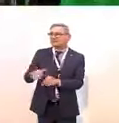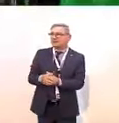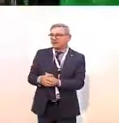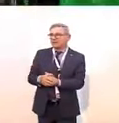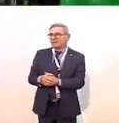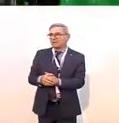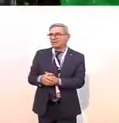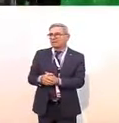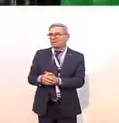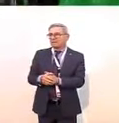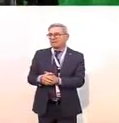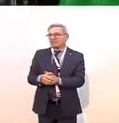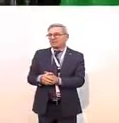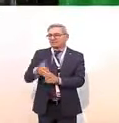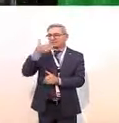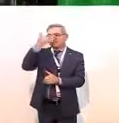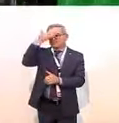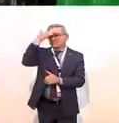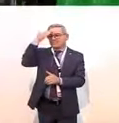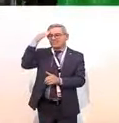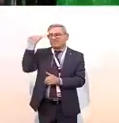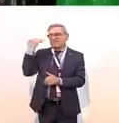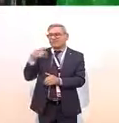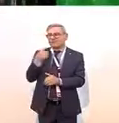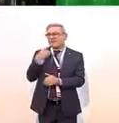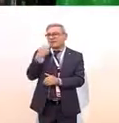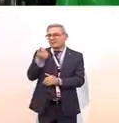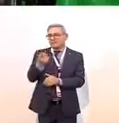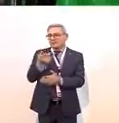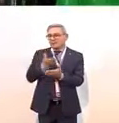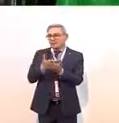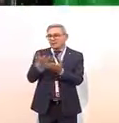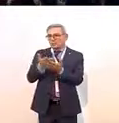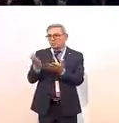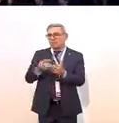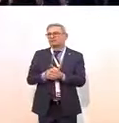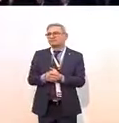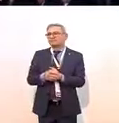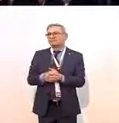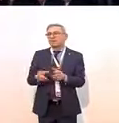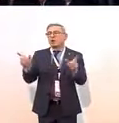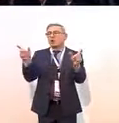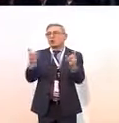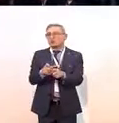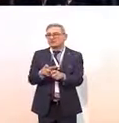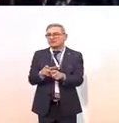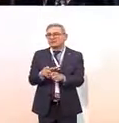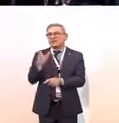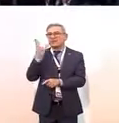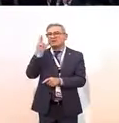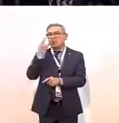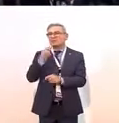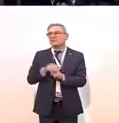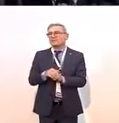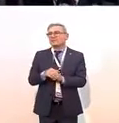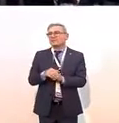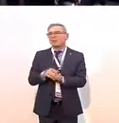anche solo a definire. Costringendo le donne Yazidi a vivere in condizioni di schiavitù